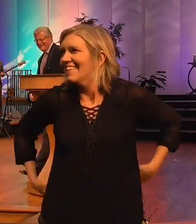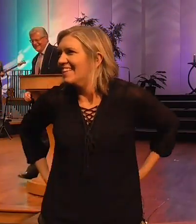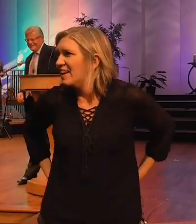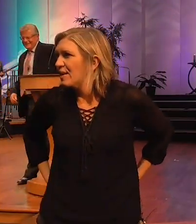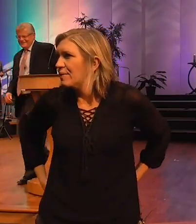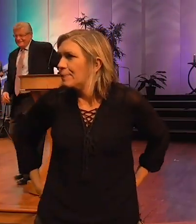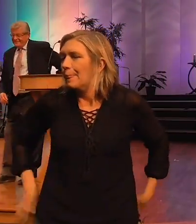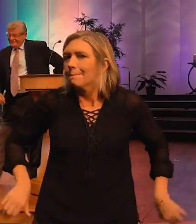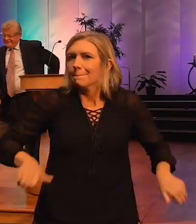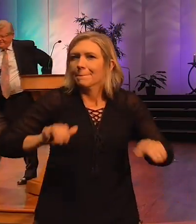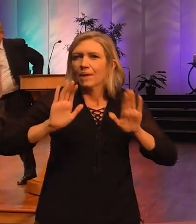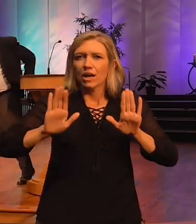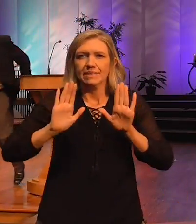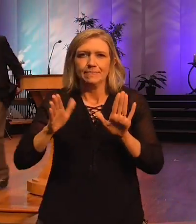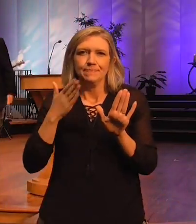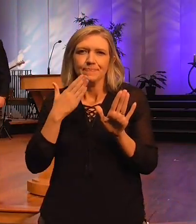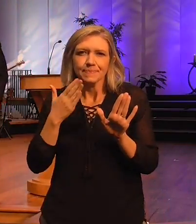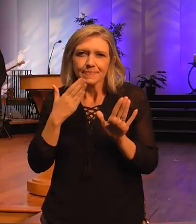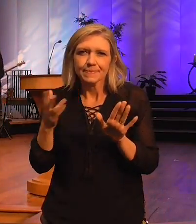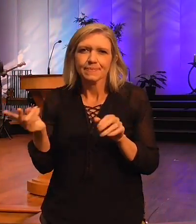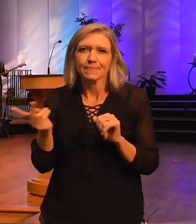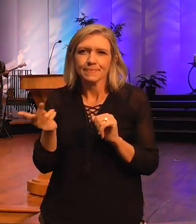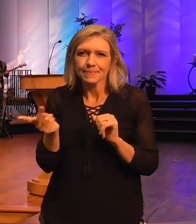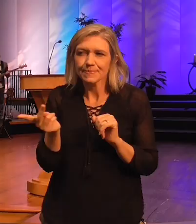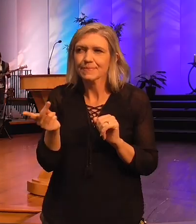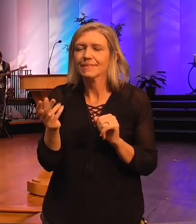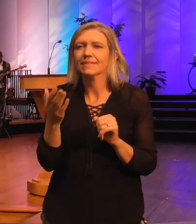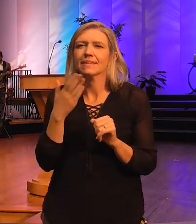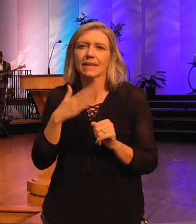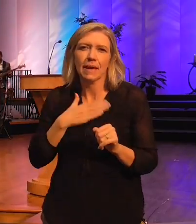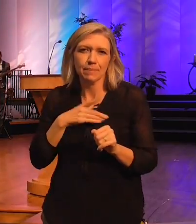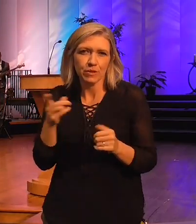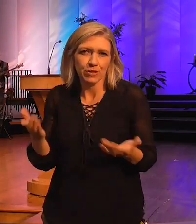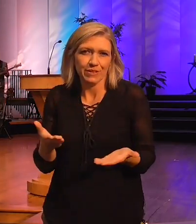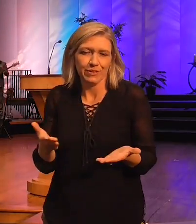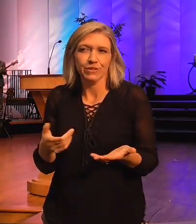Eso es increíble, muchas gracias Cheryl Hoka, me alegro de tenerte de regreso con nosotros, Tom Lyn, nuestra